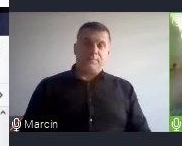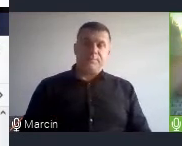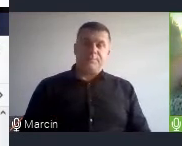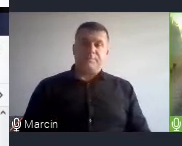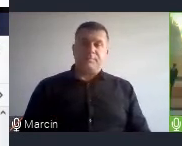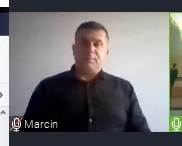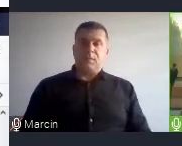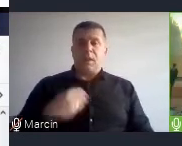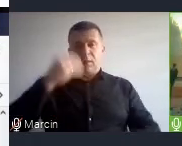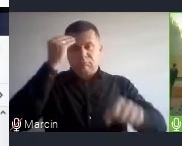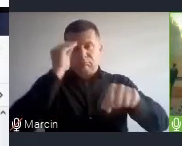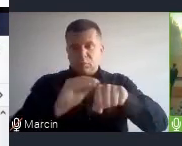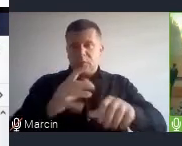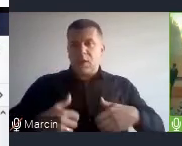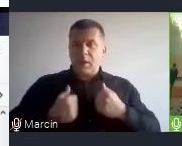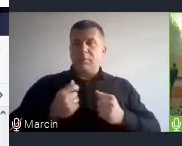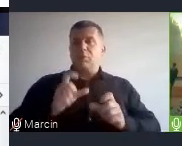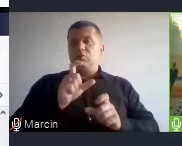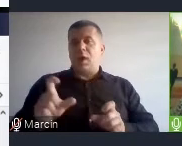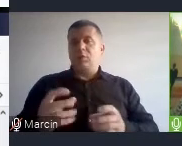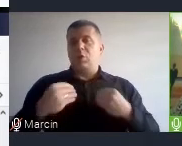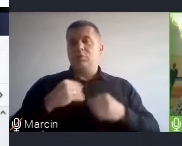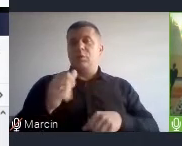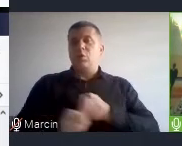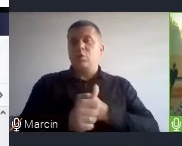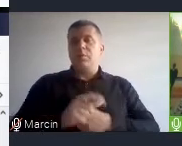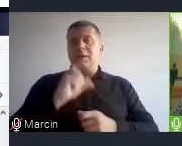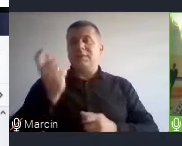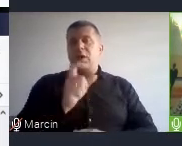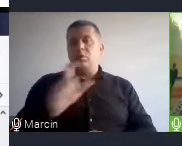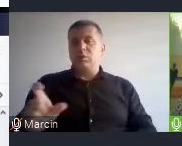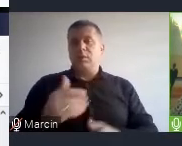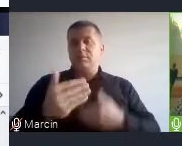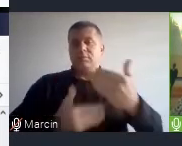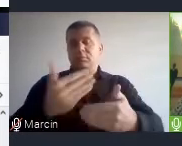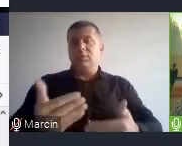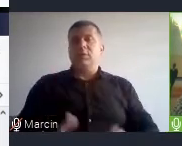Więc ja sugeruję, żeby czas na odzyskanie dokumentacji to był cały czas trwania postępowania,